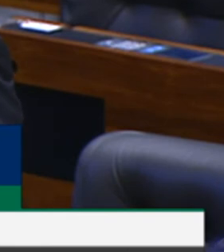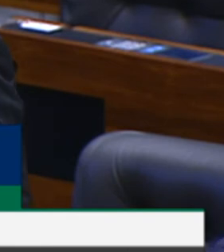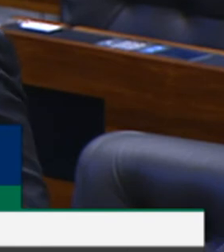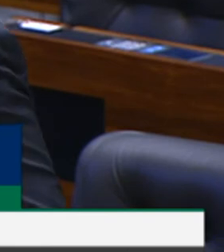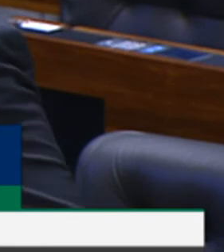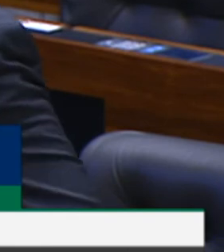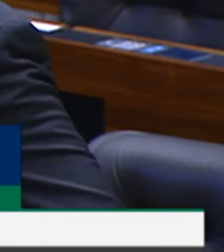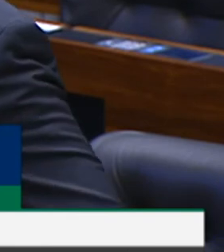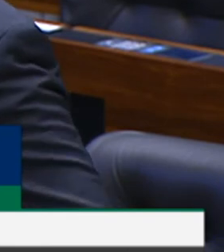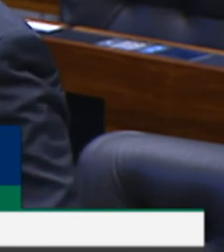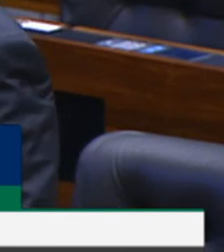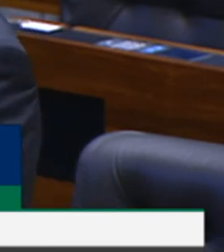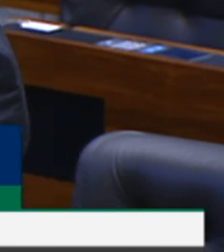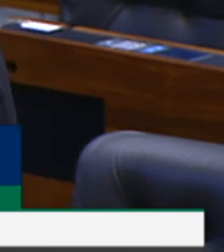TAMBÉM RESSALTAR QUE A DEPUTADA MARA, O DEPUTADO